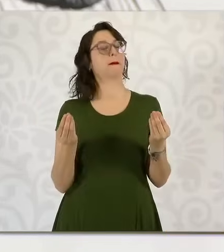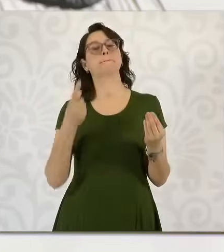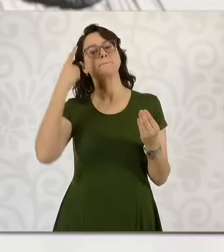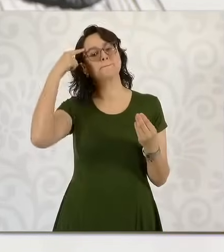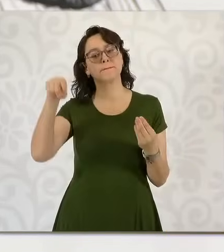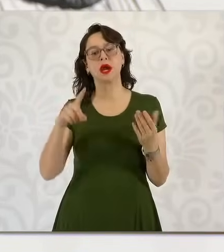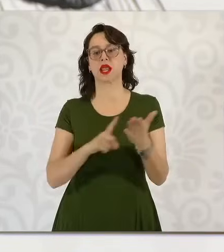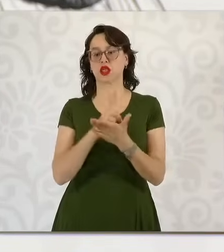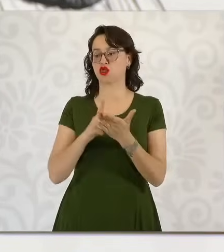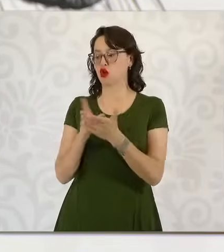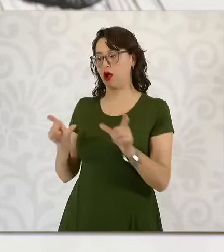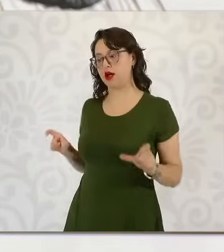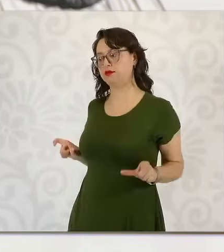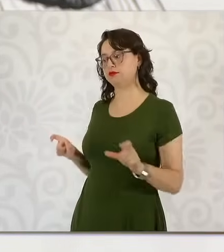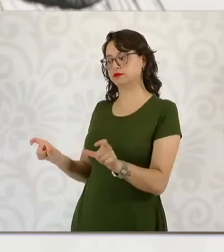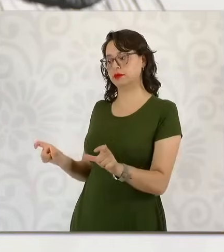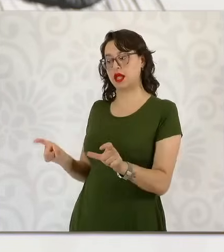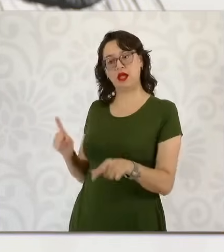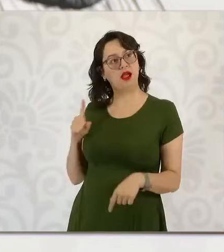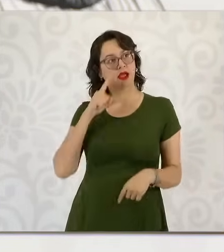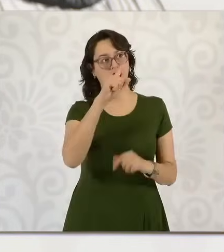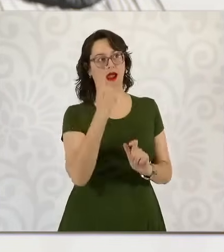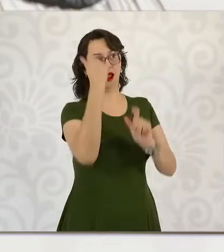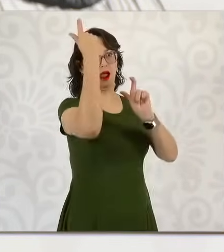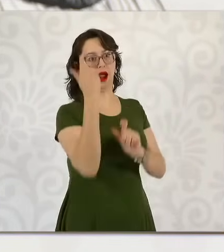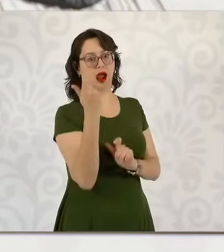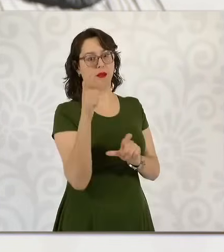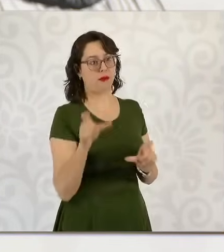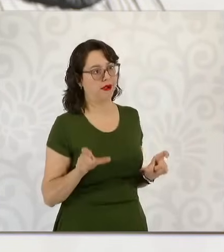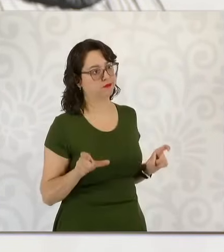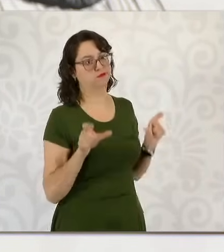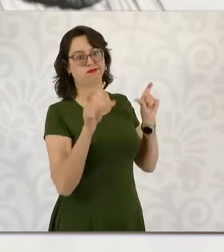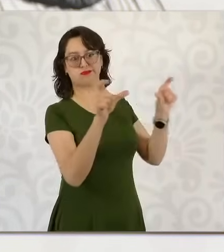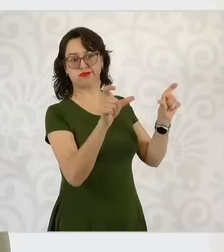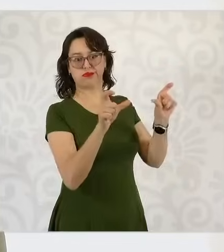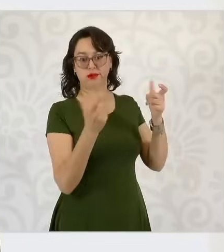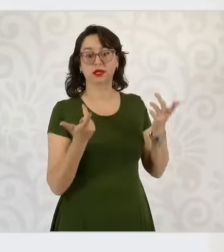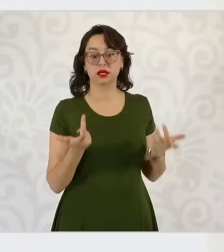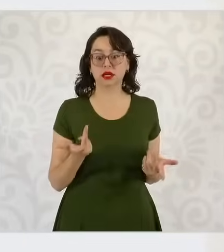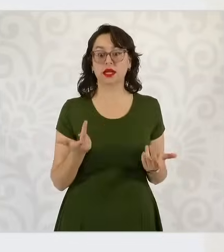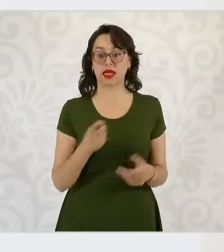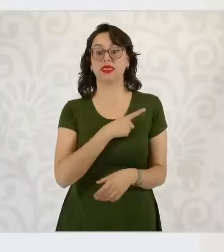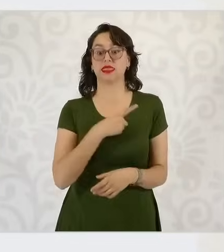Estados Unidos y la entrada de armas a México que eso es algo también histórico que hemos logrado